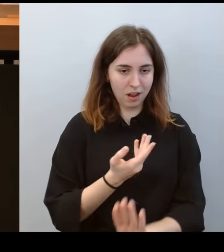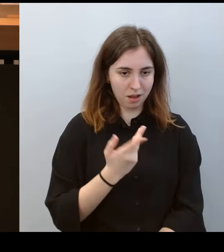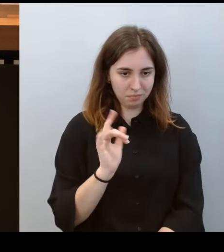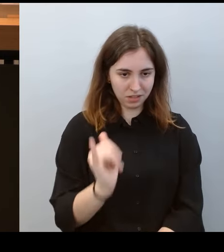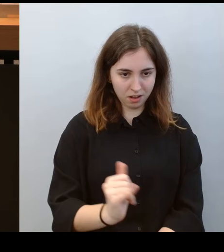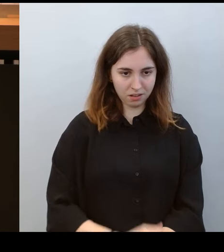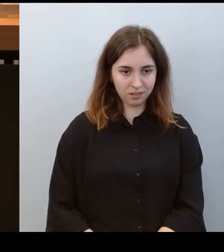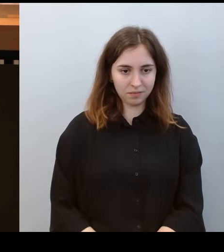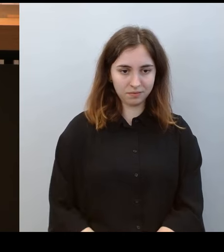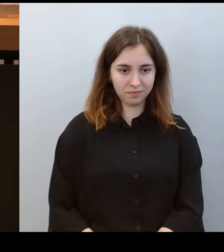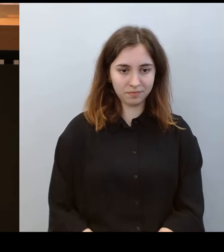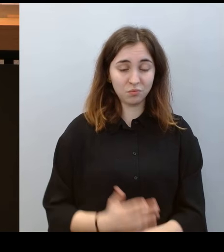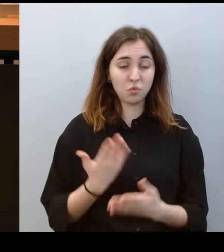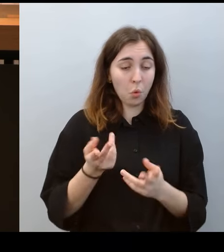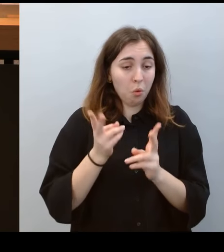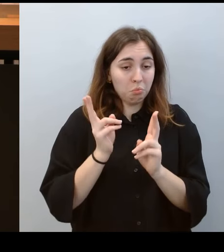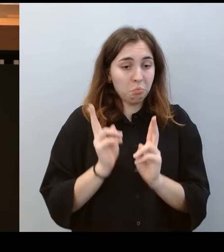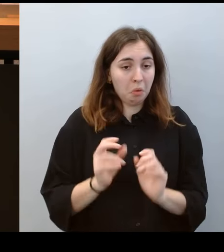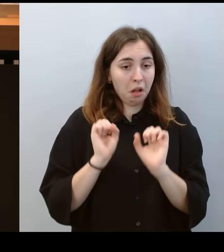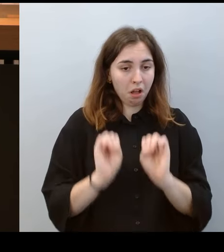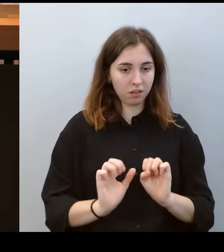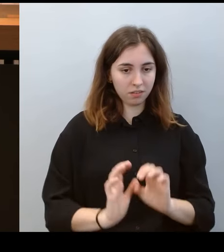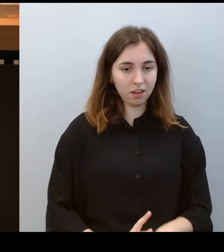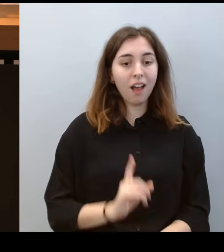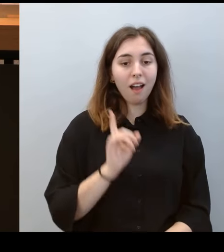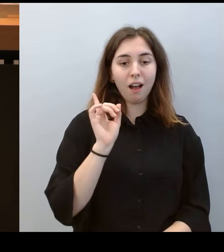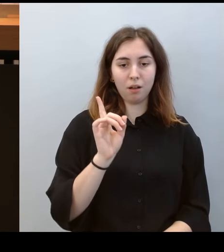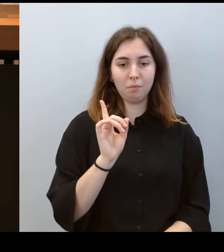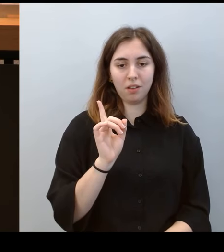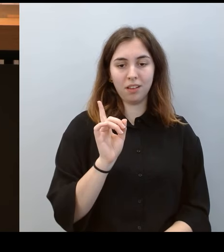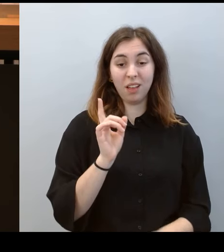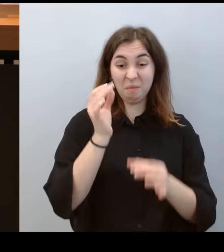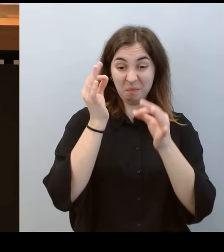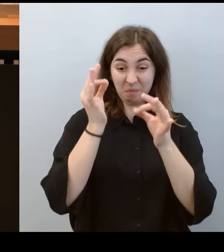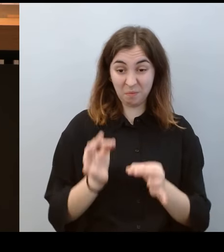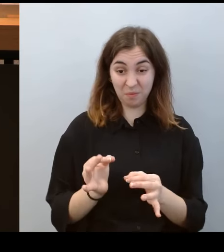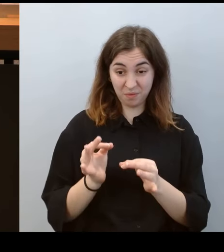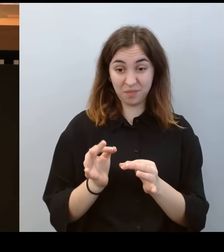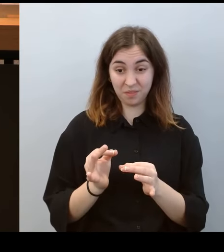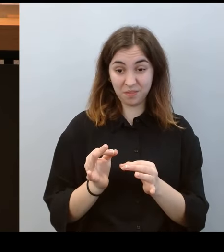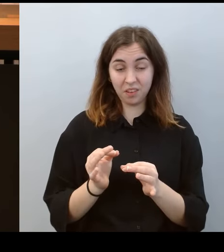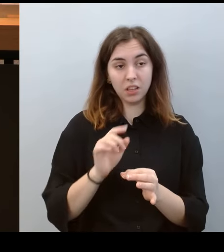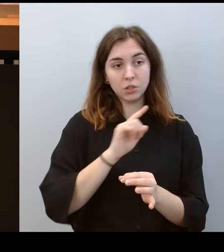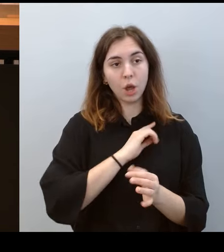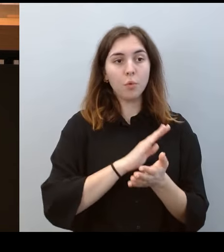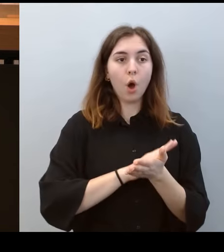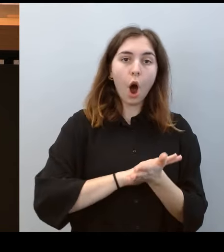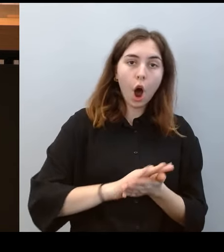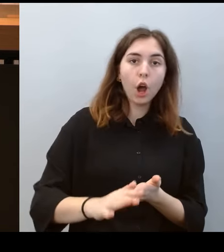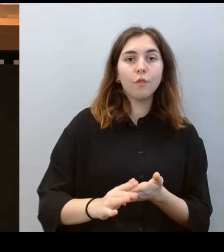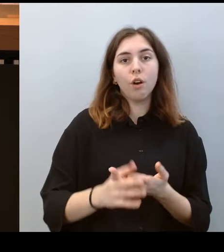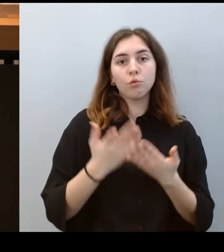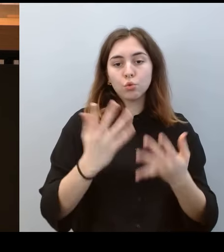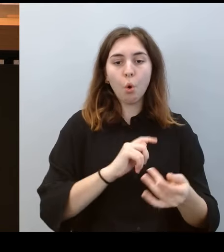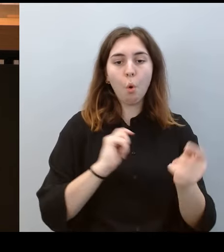Und ich will noch mal darauf eingehen, was passiert, wenn man sich den Weg so einfach macht, wie sie es getan haben. Wir schaffen einfach mal irgendwas ab und jetzt ändern